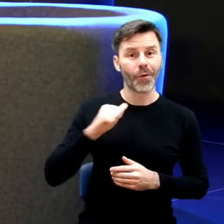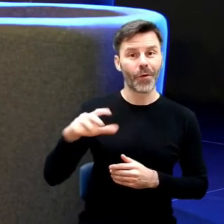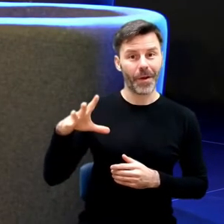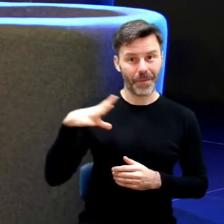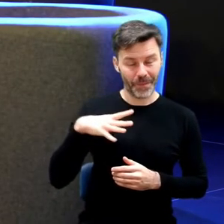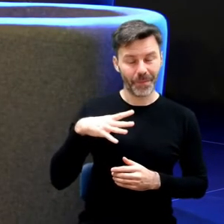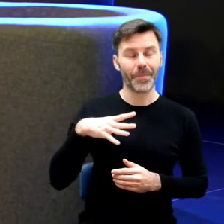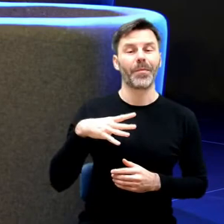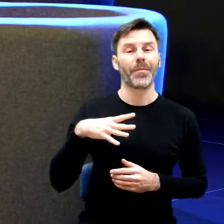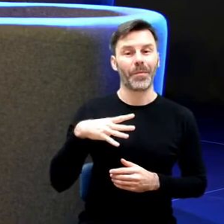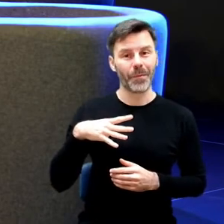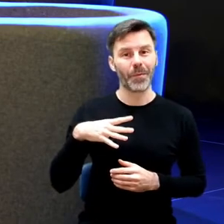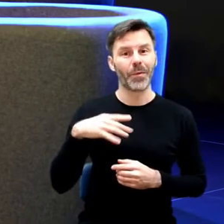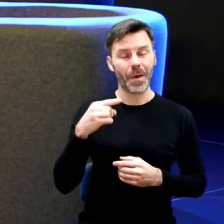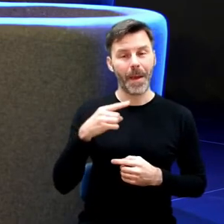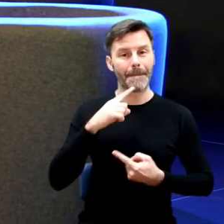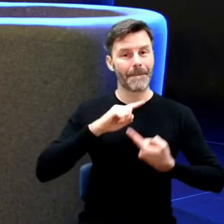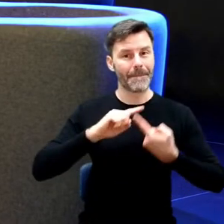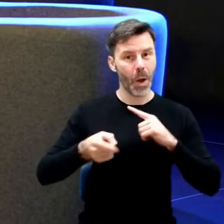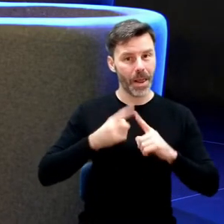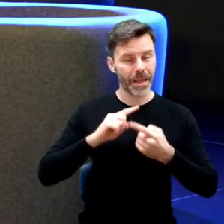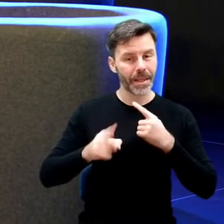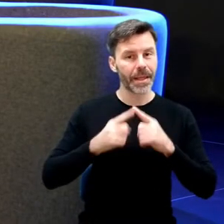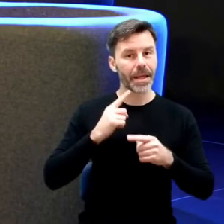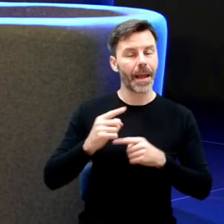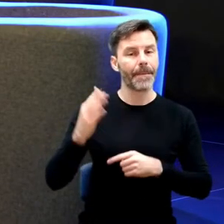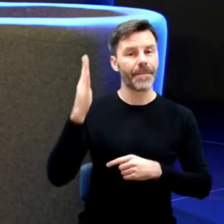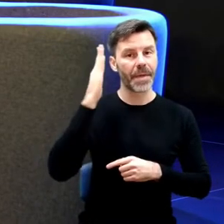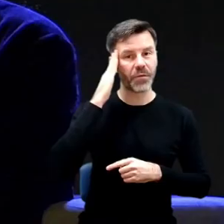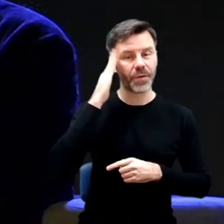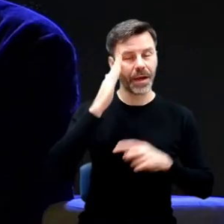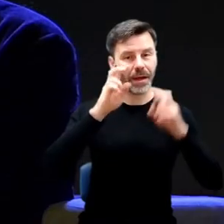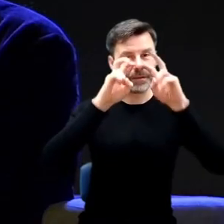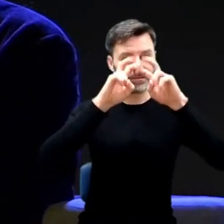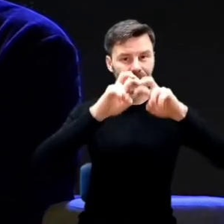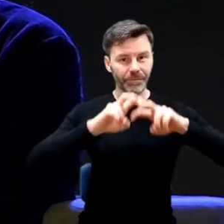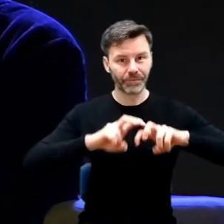tej polityki nie tylko mieszkaniowej, którą Pleszew prowadzi.